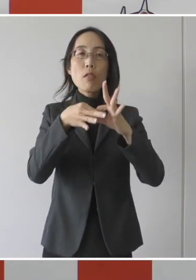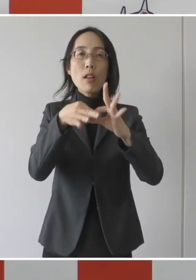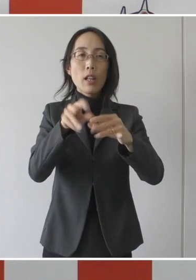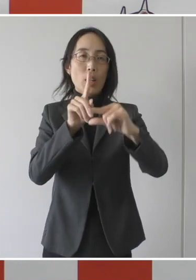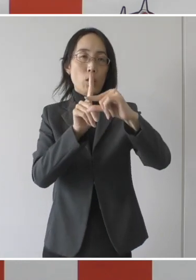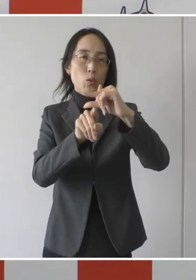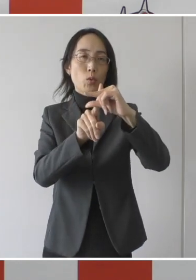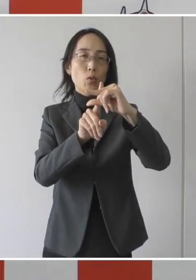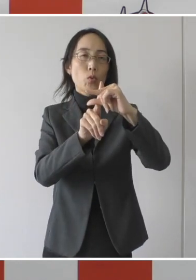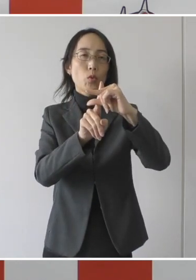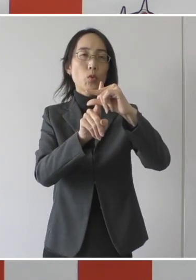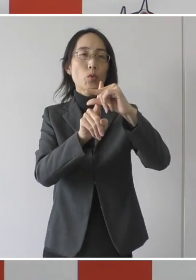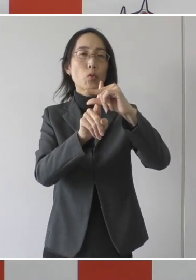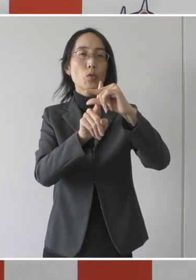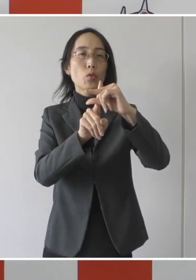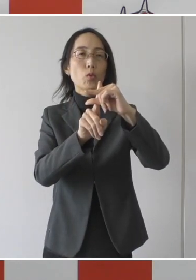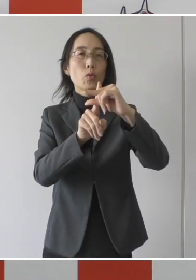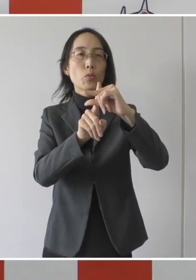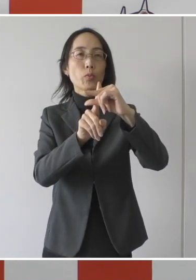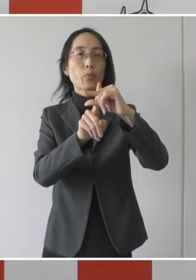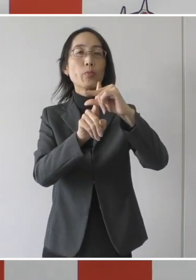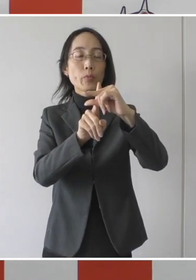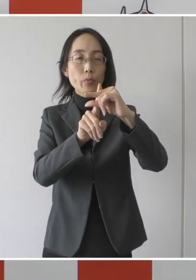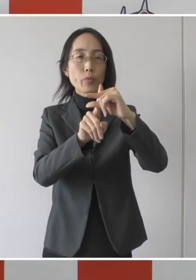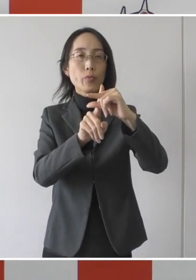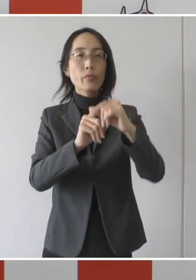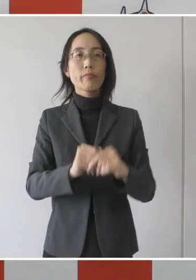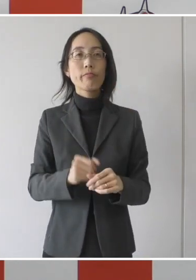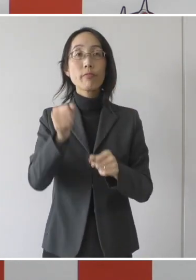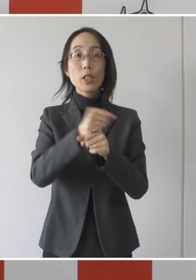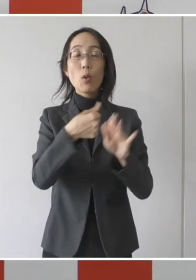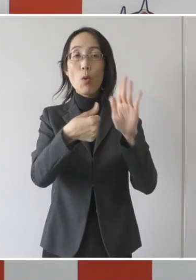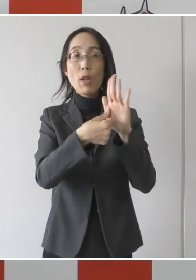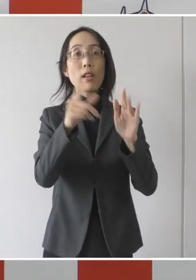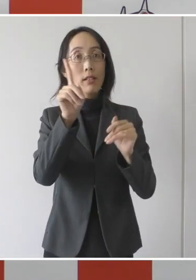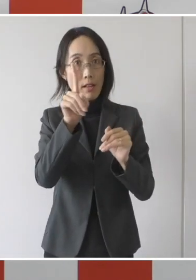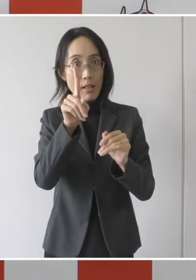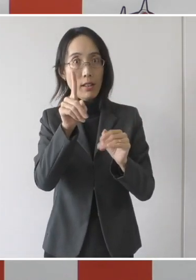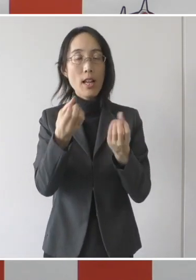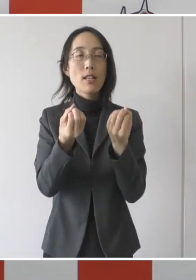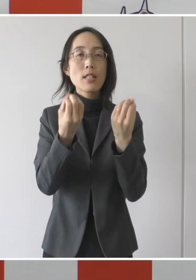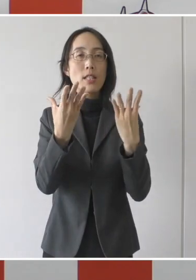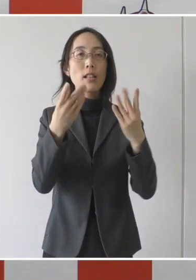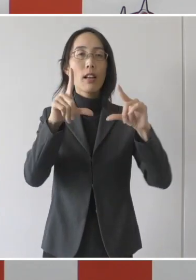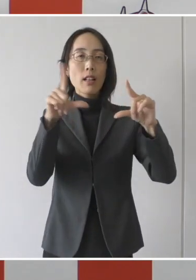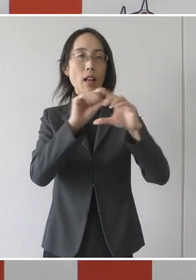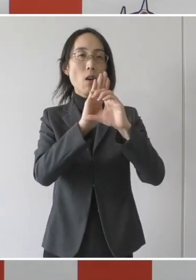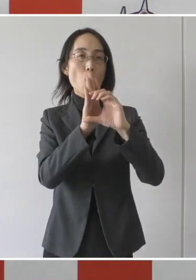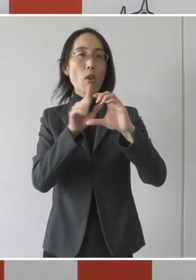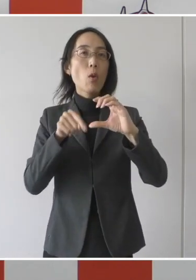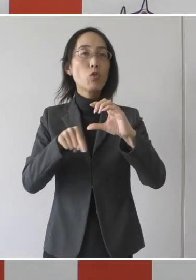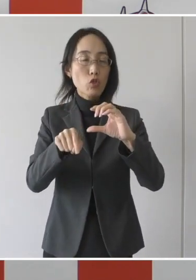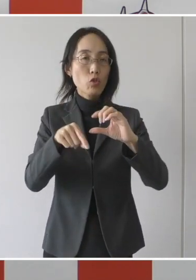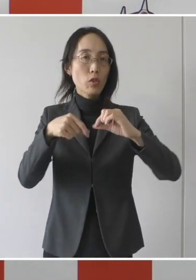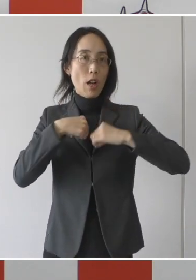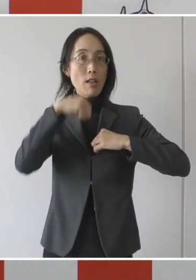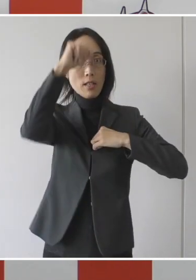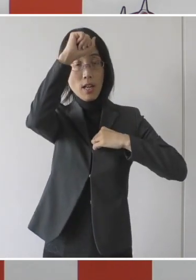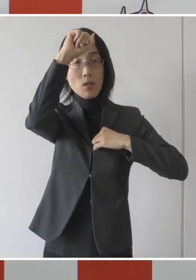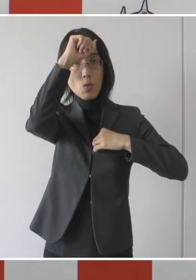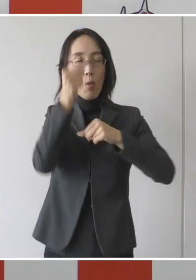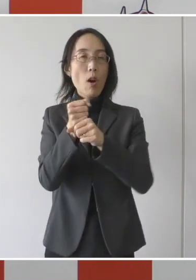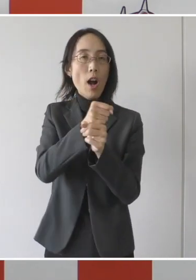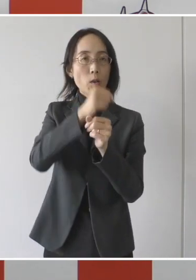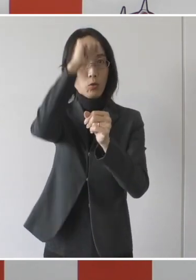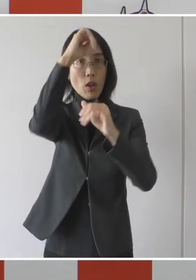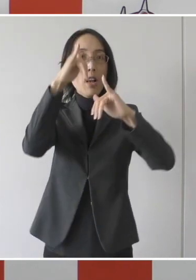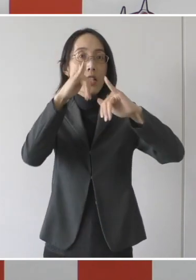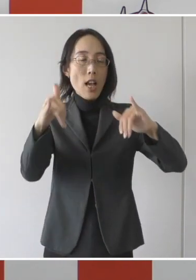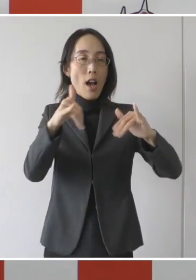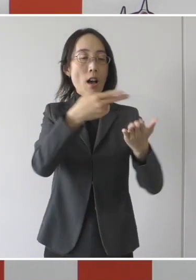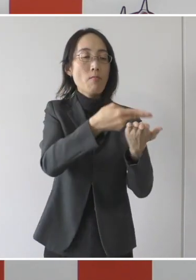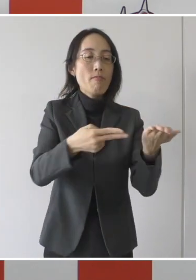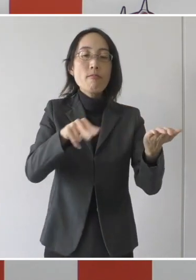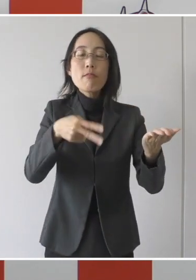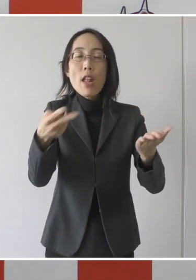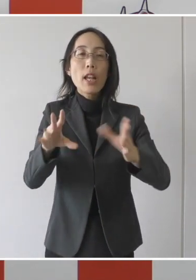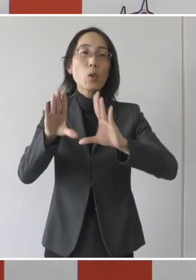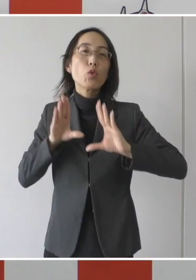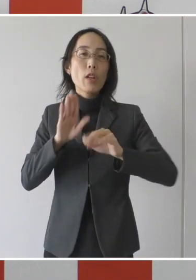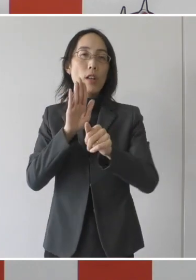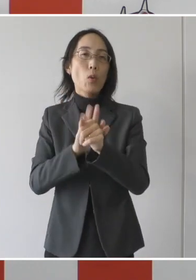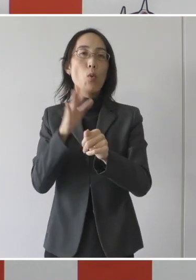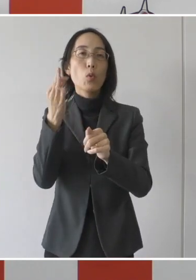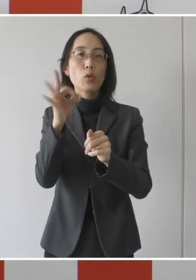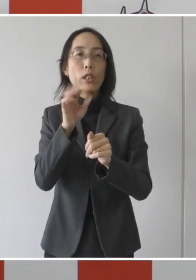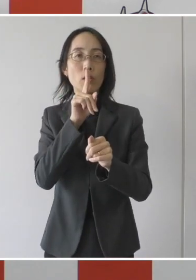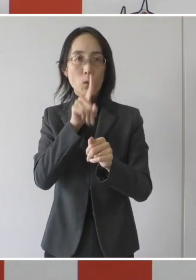事業名としては「 新型コロナウイルス感染症回復患者転院受入協力金」という事業であります。